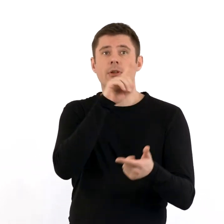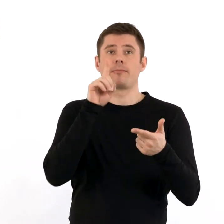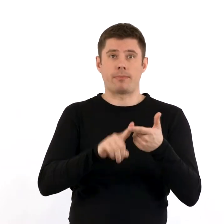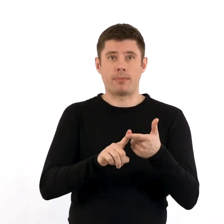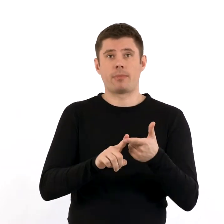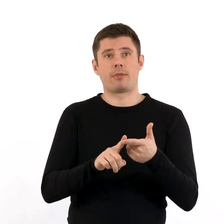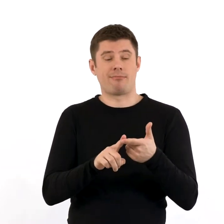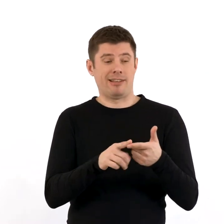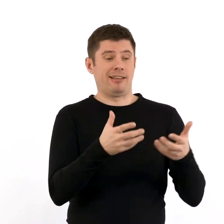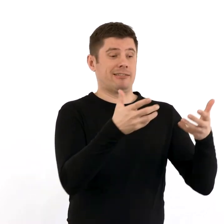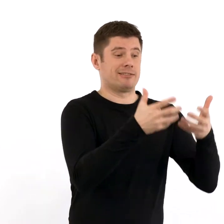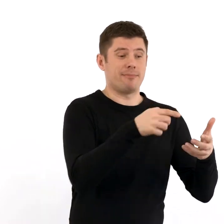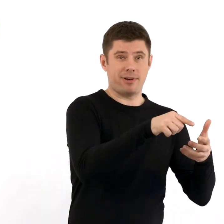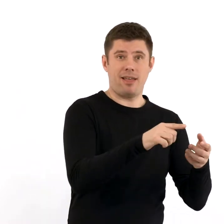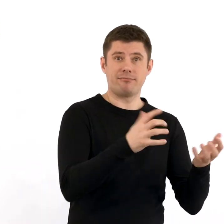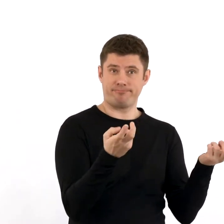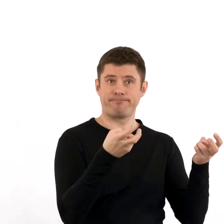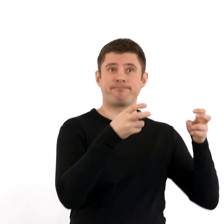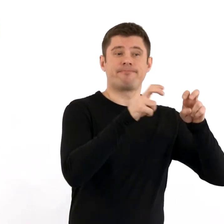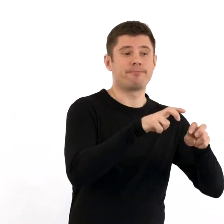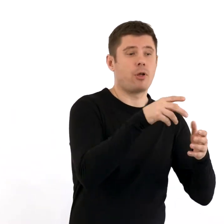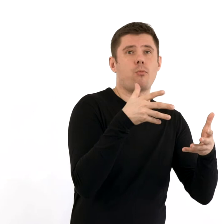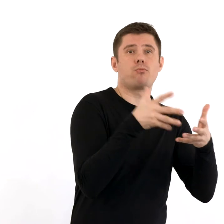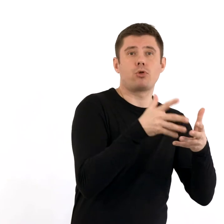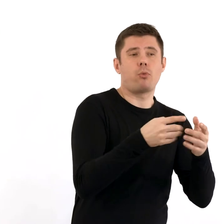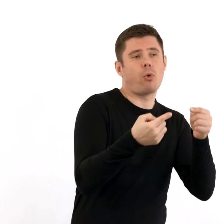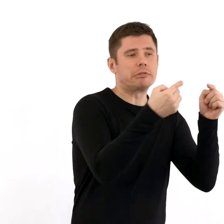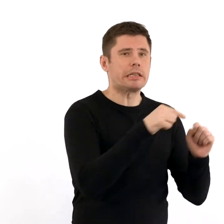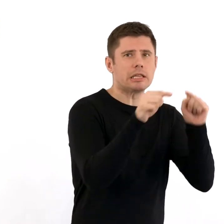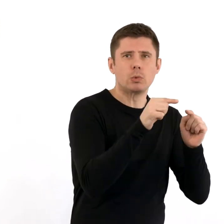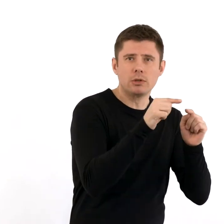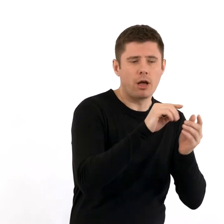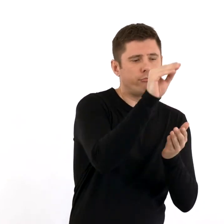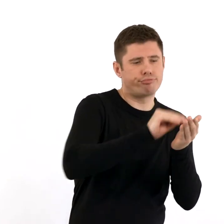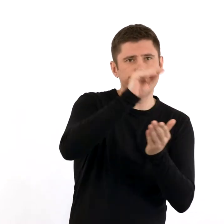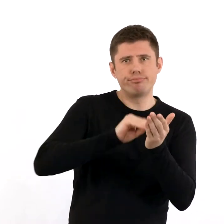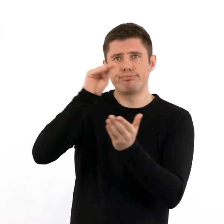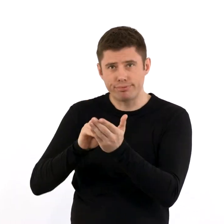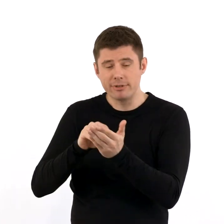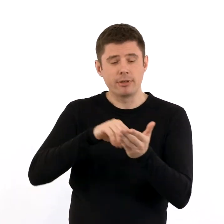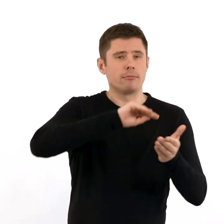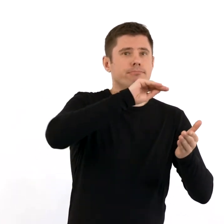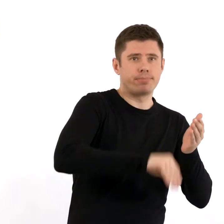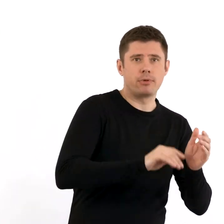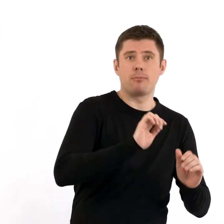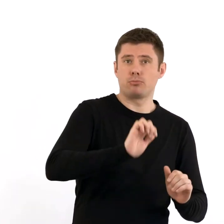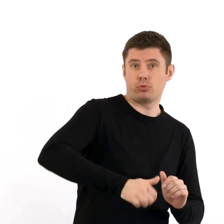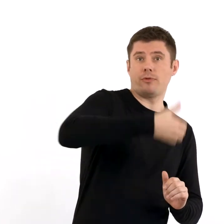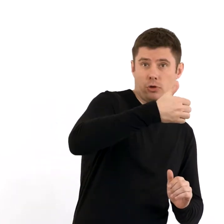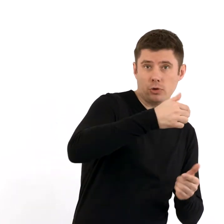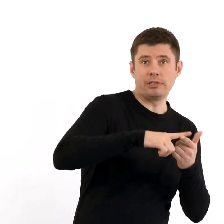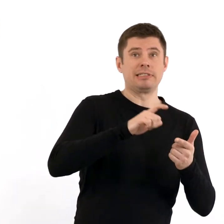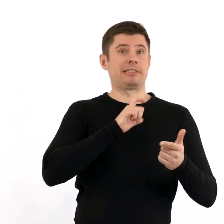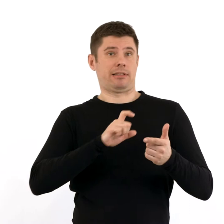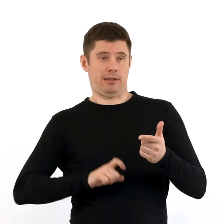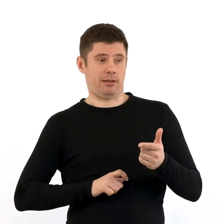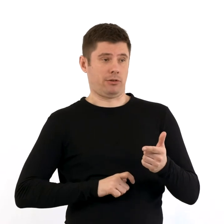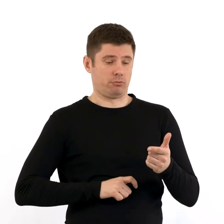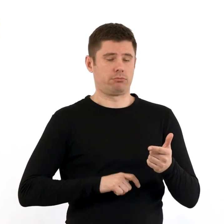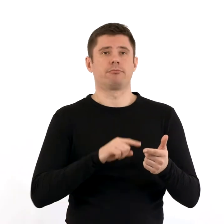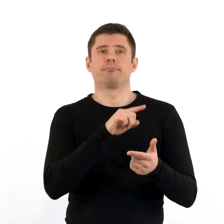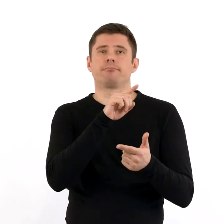protokół z zebrania założycielskiego – dwa egzemplarze, podpisane przez przewodniczącego i sekretarza zebrania;